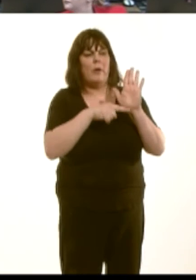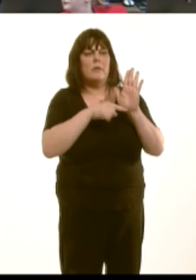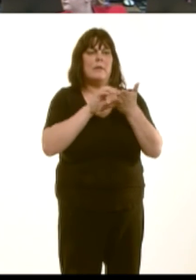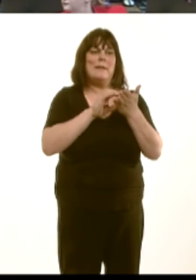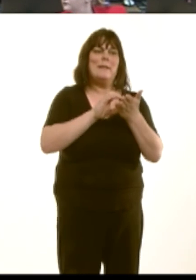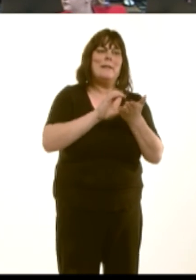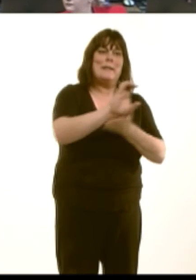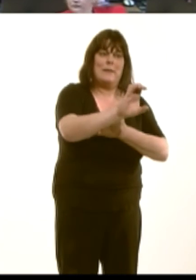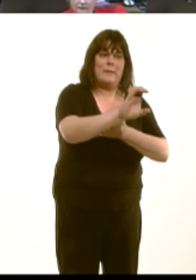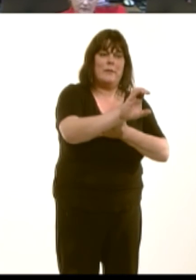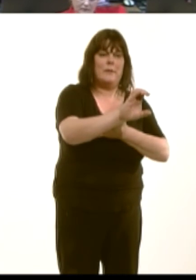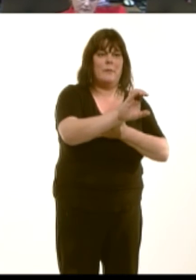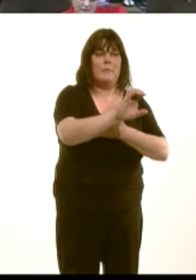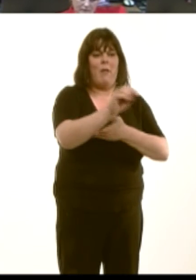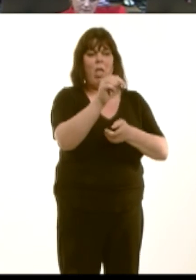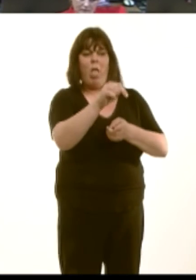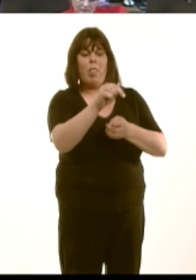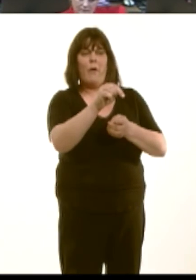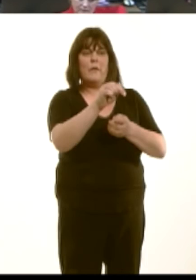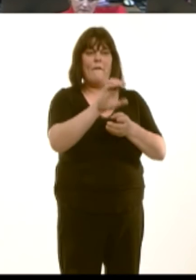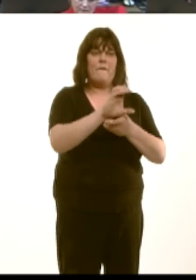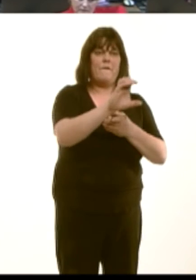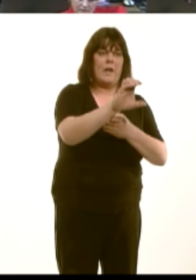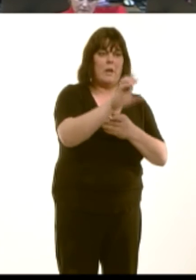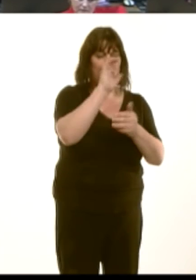hanfodol er mwyn cynnal a datblygu y diwydiant amaethyddol yng Nghymru?